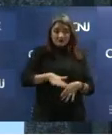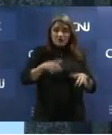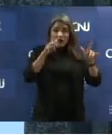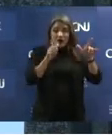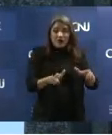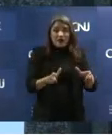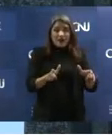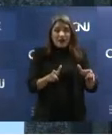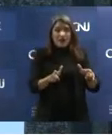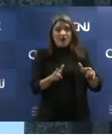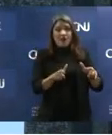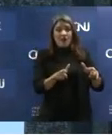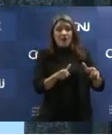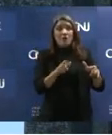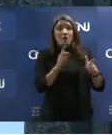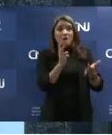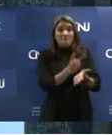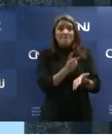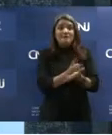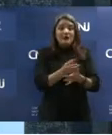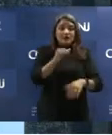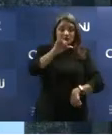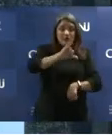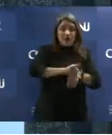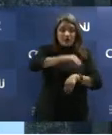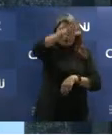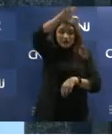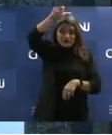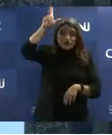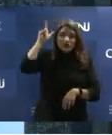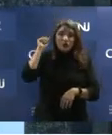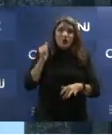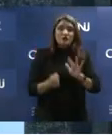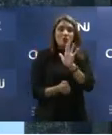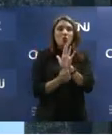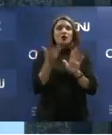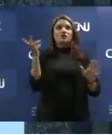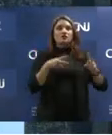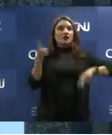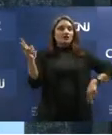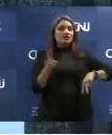do excesso de numero de presos, do excesso da criminalidade.